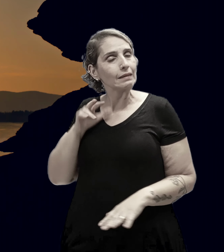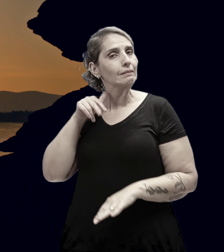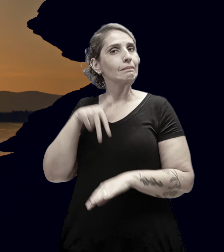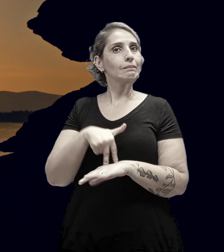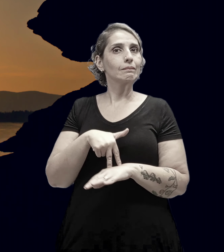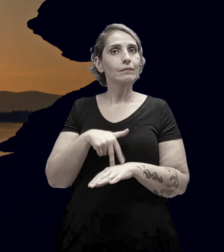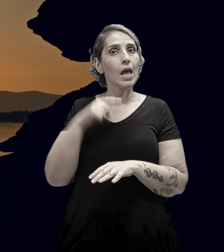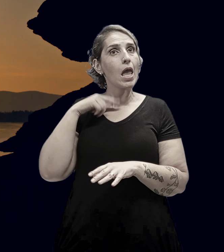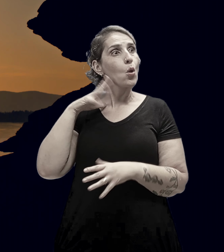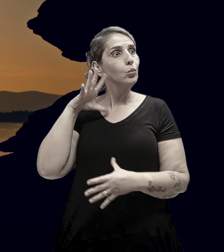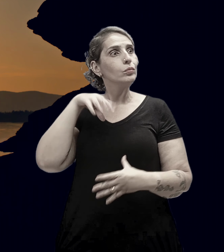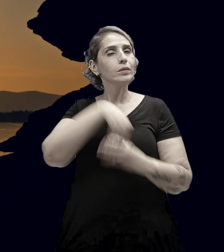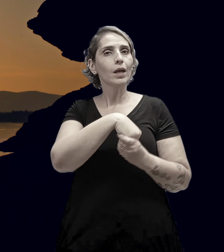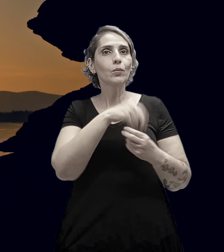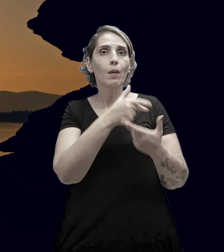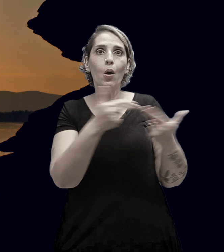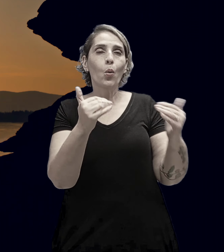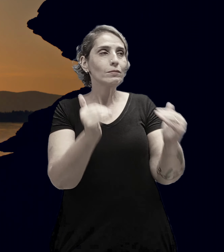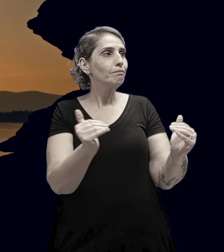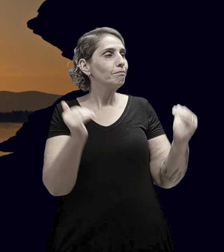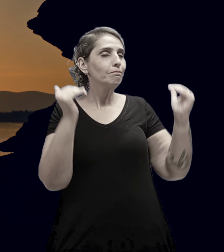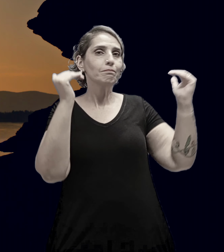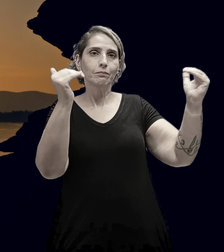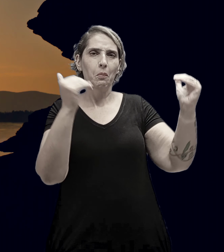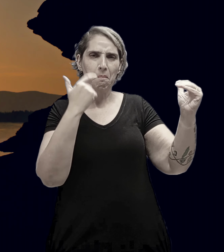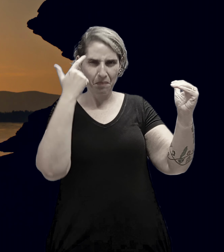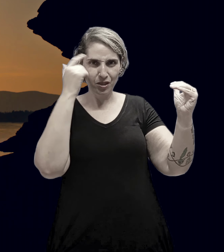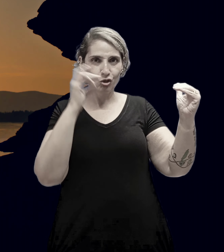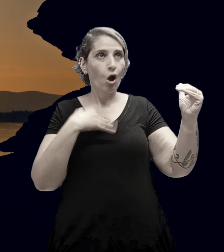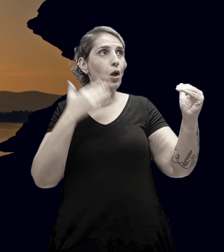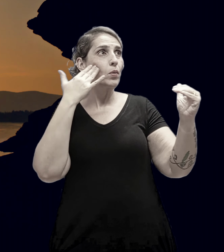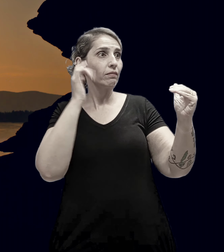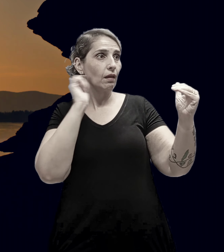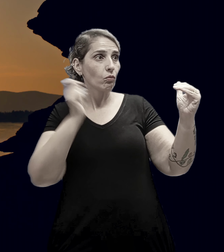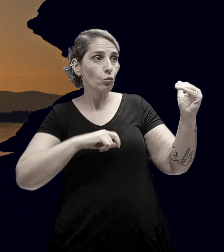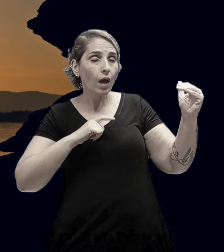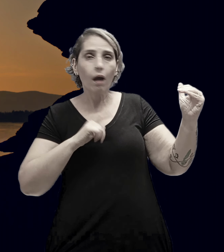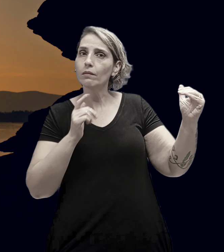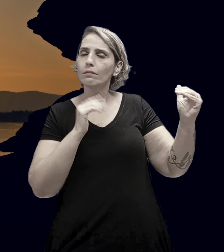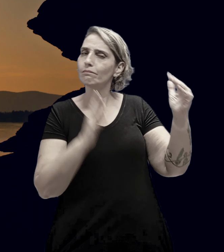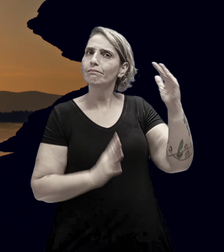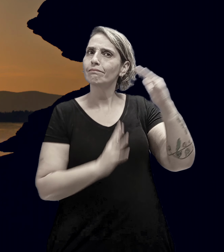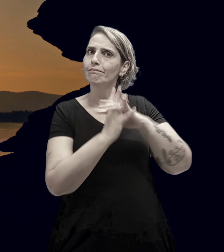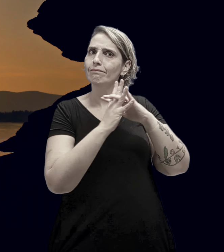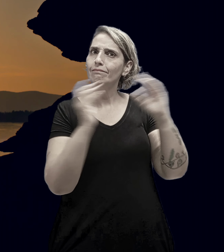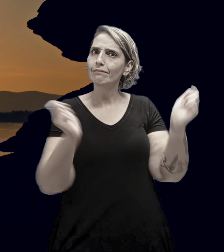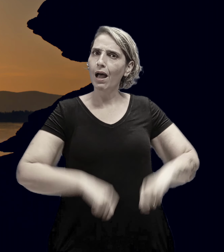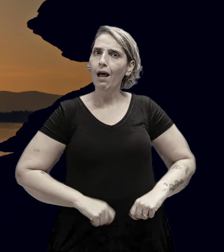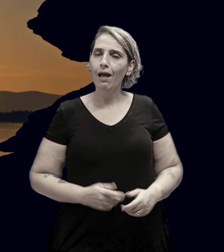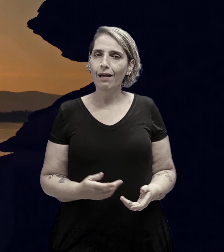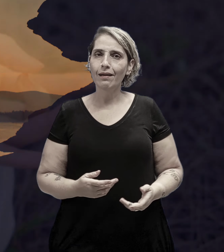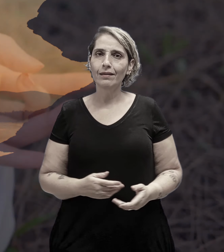de ser parte de algo muito maior do que a nossa compreensão pode alcançar.